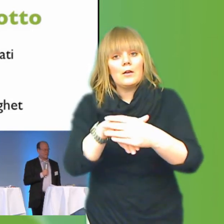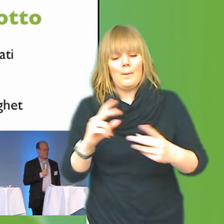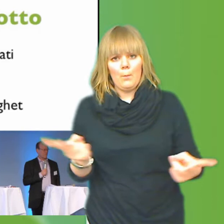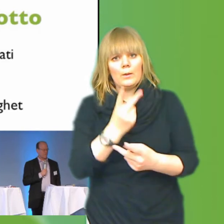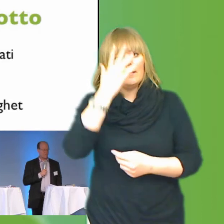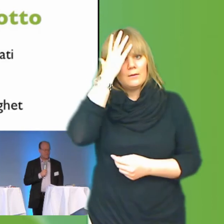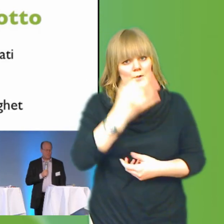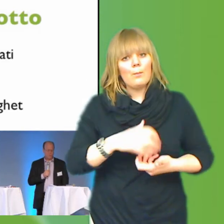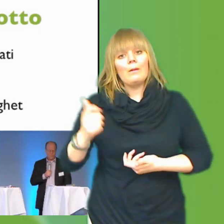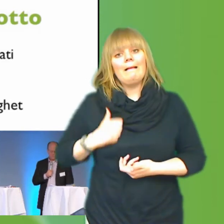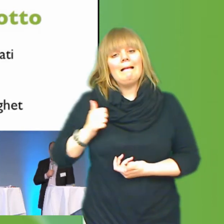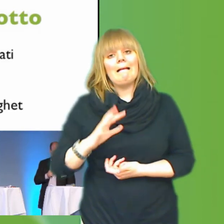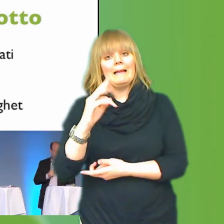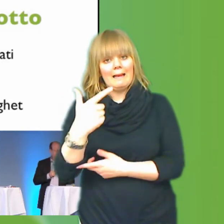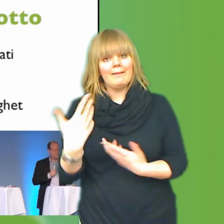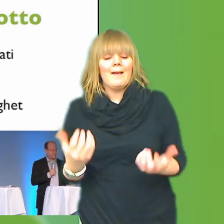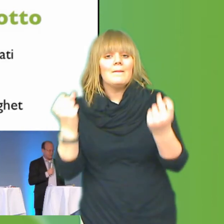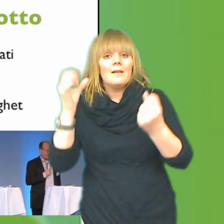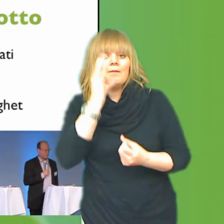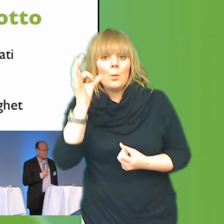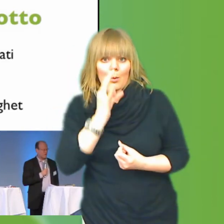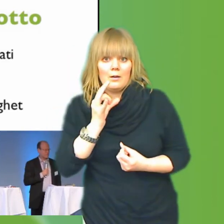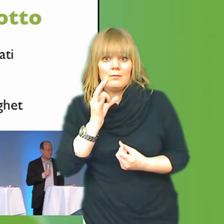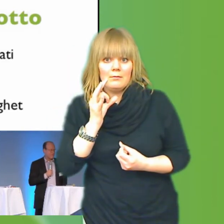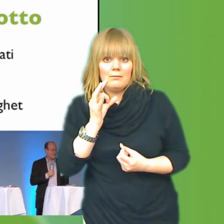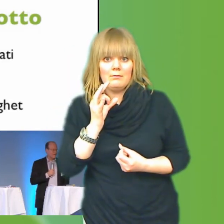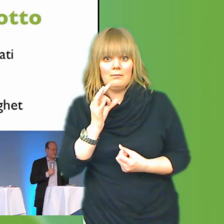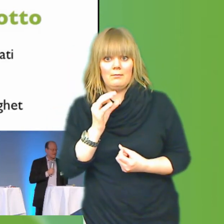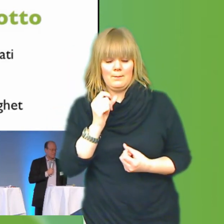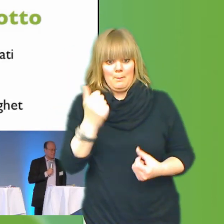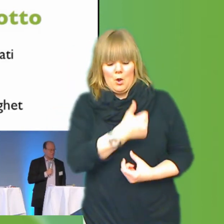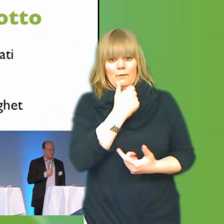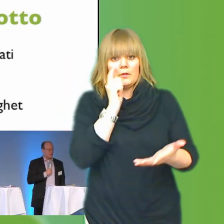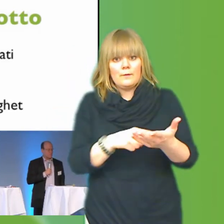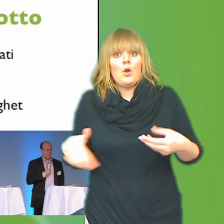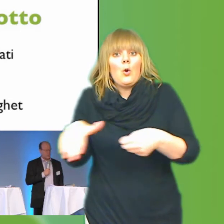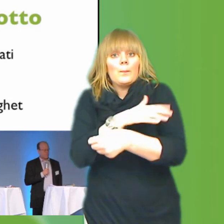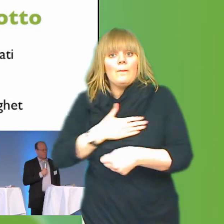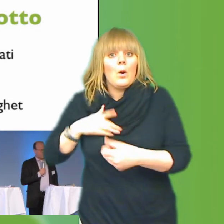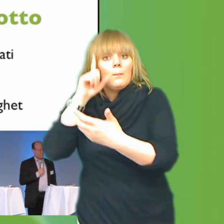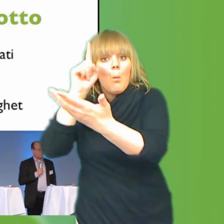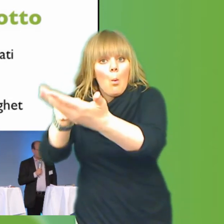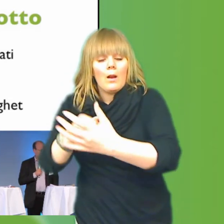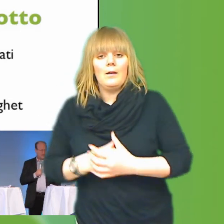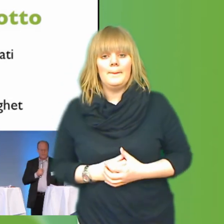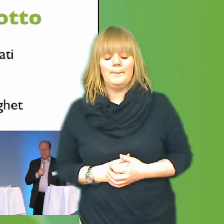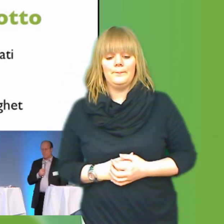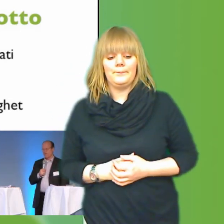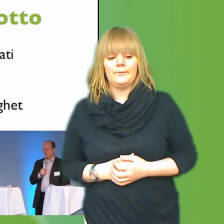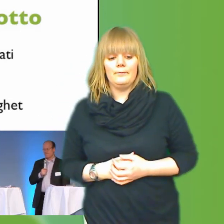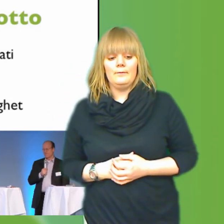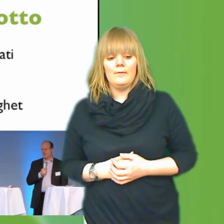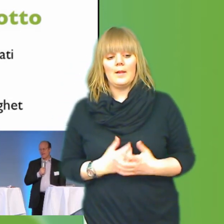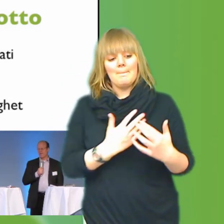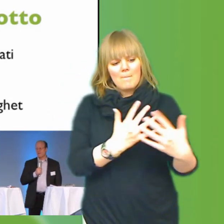målet. Många kan hjälpa många. Det finns olika lösningar.